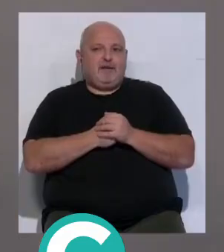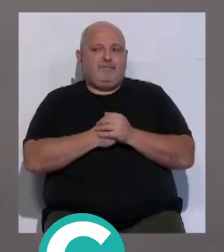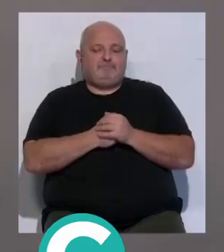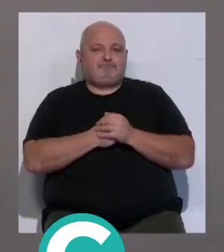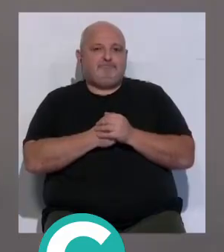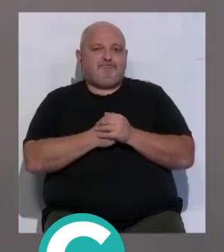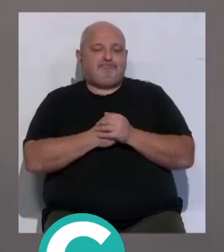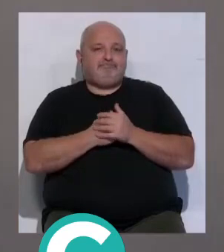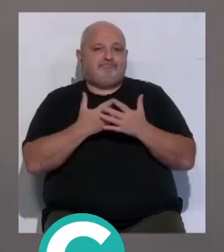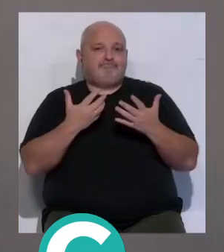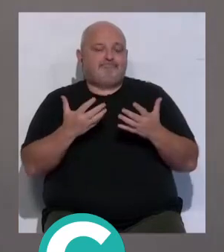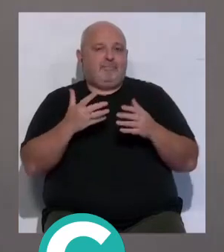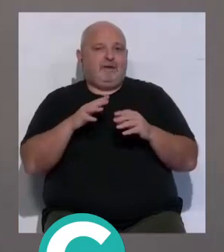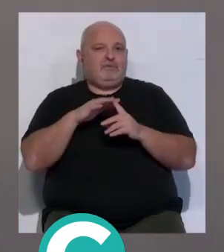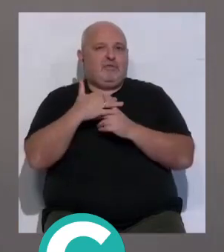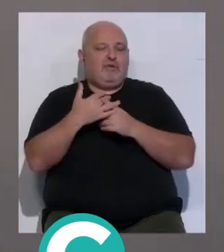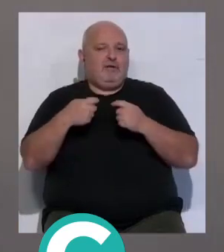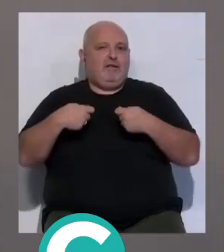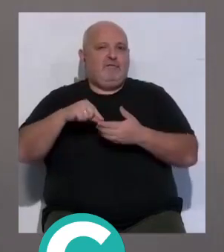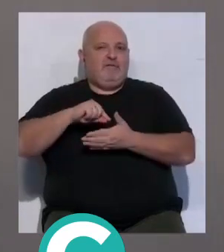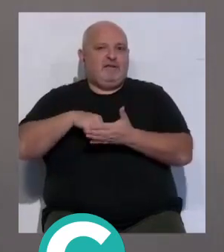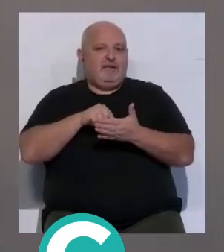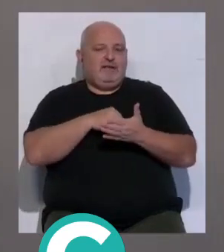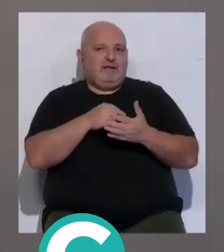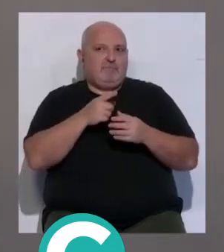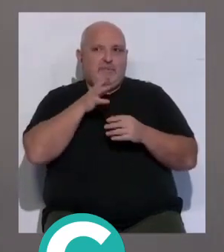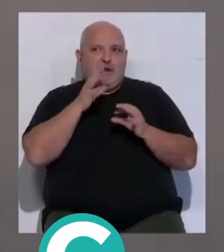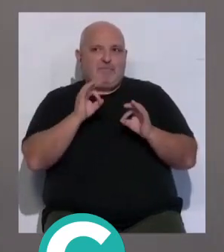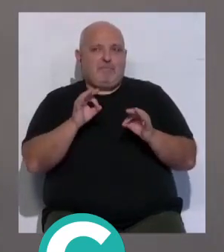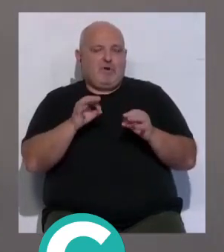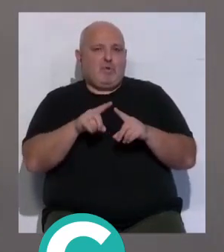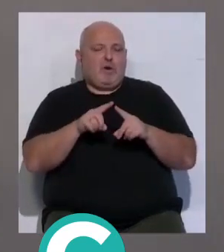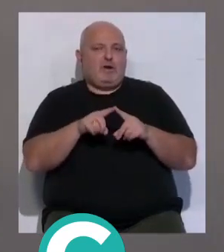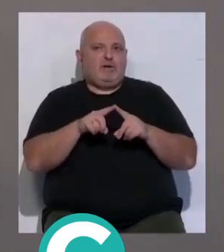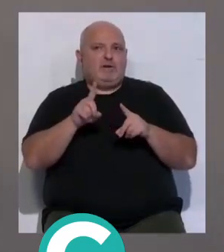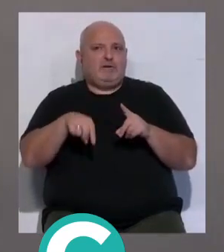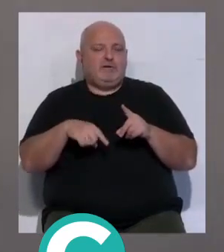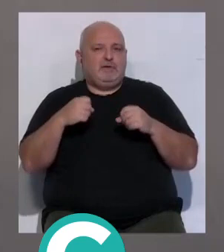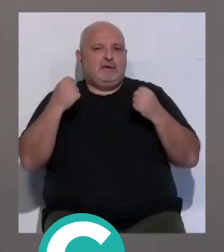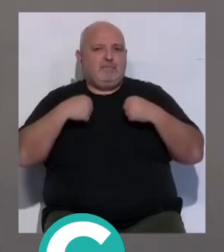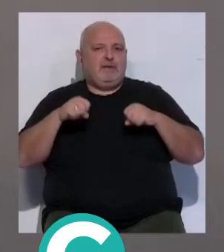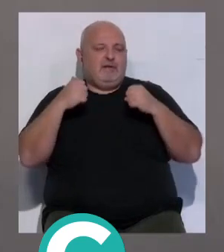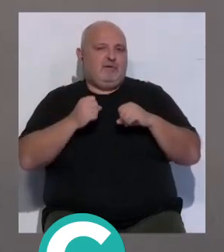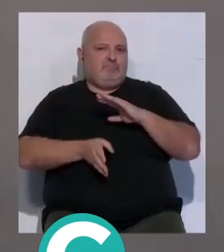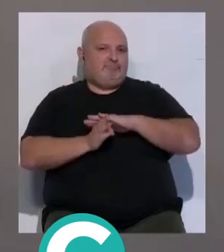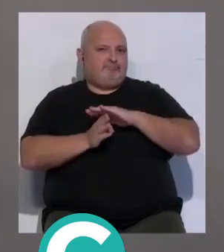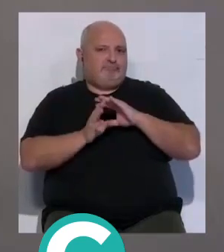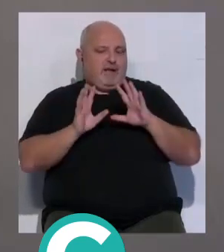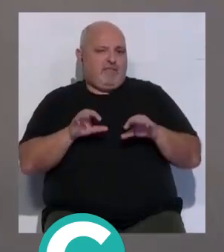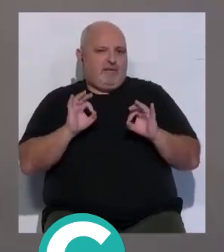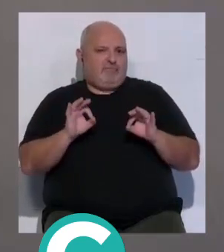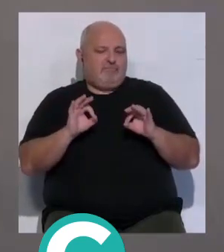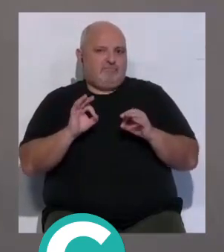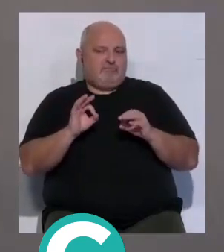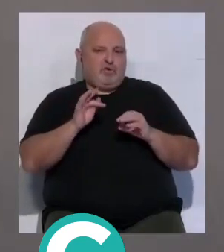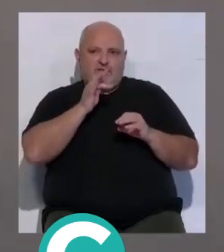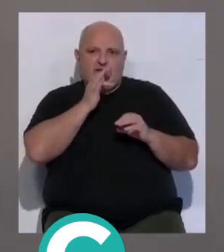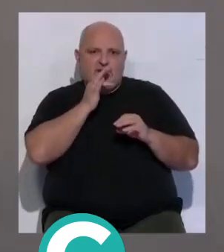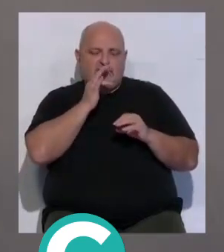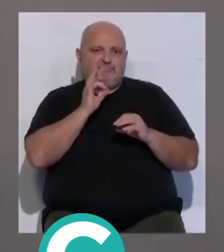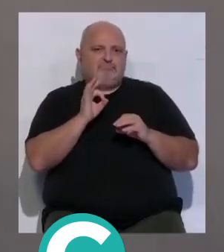y tal mercado de fichajes y pero también el entrenamiento que está bueno produciéndose ya